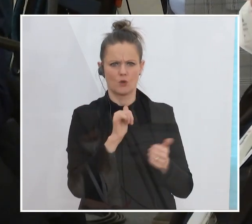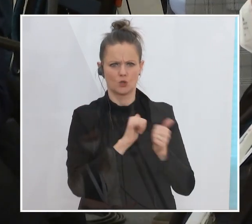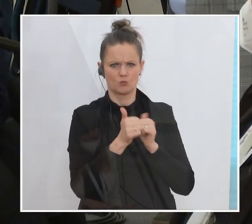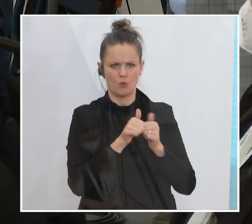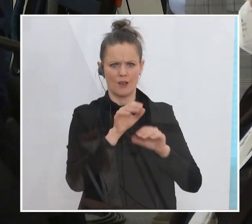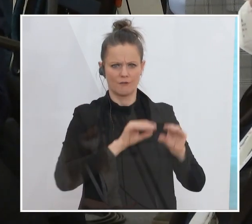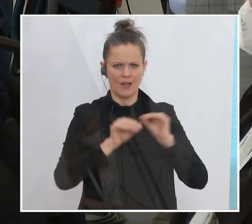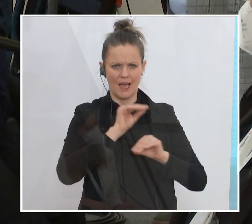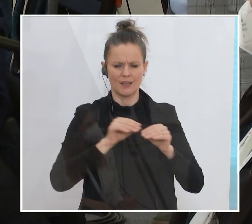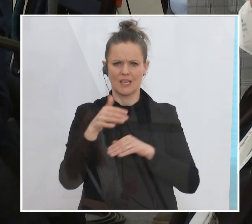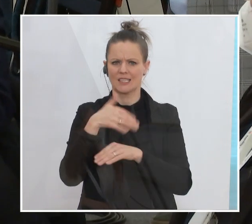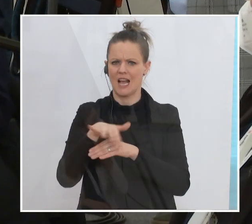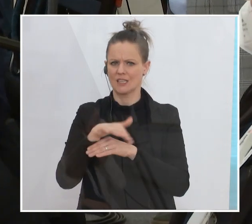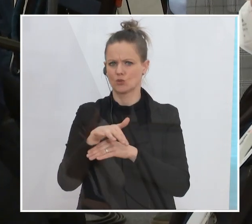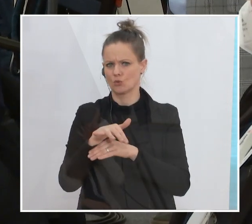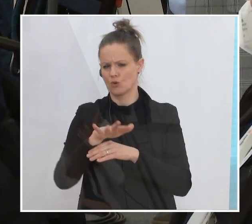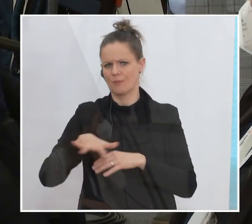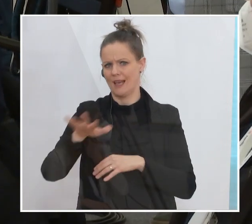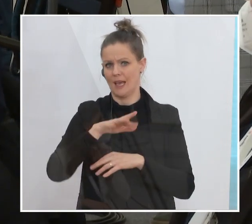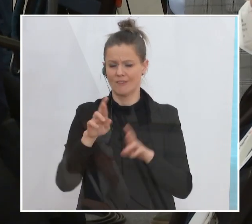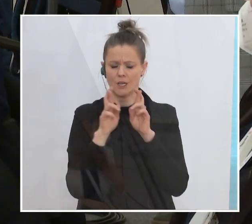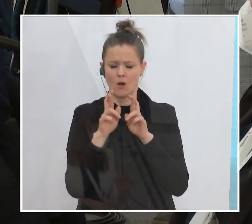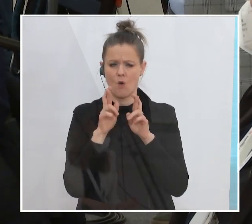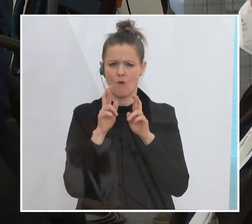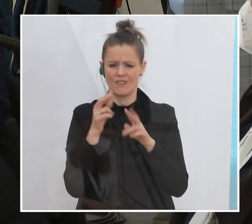für Gastro-Innen, für all die, die sich Hoffnungen machen im April aufmachen zu dürfen,